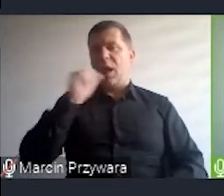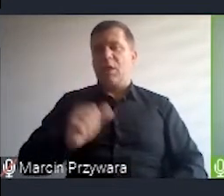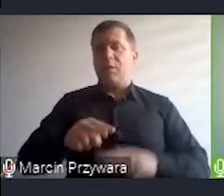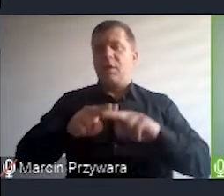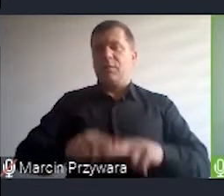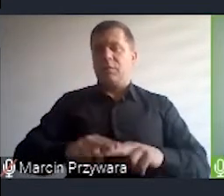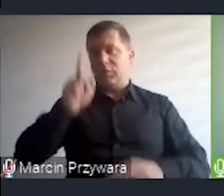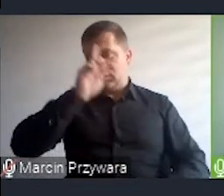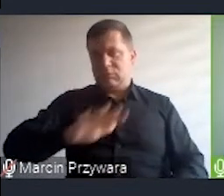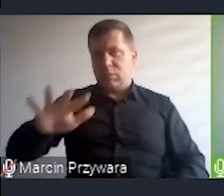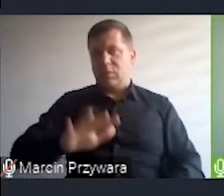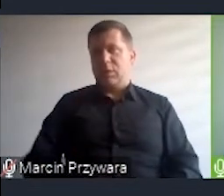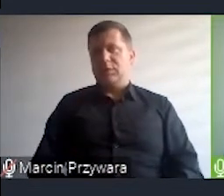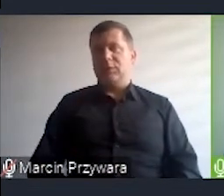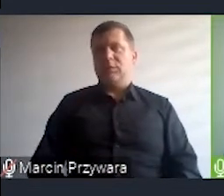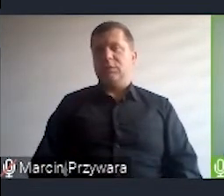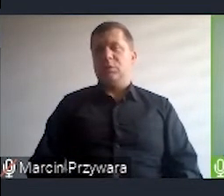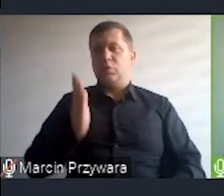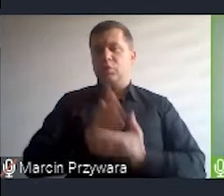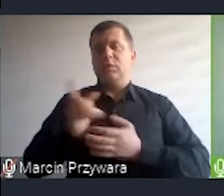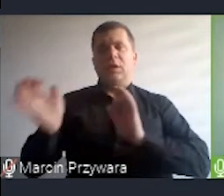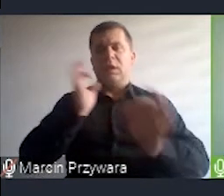już takich informacji Państwo nie będziecie mieli.